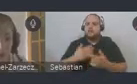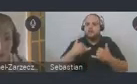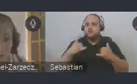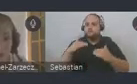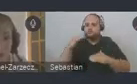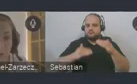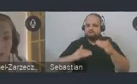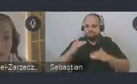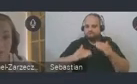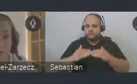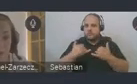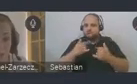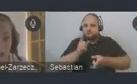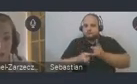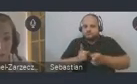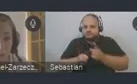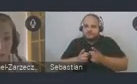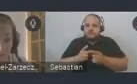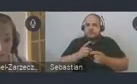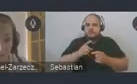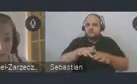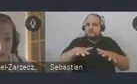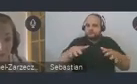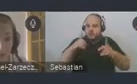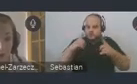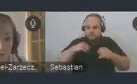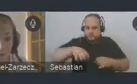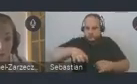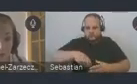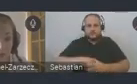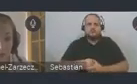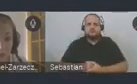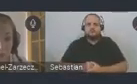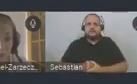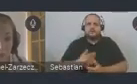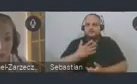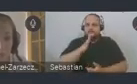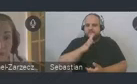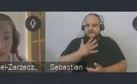"Różny poziom, różne tempo i liczne grupy". "Opór i strach tych osób przed komputerem,